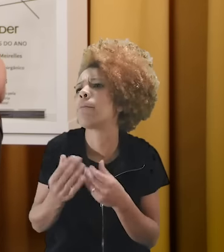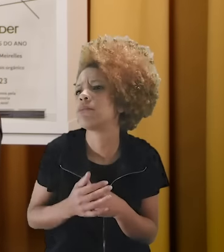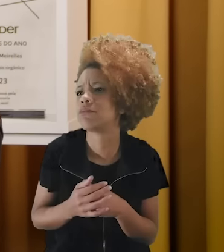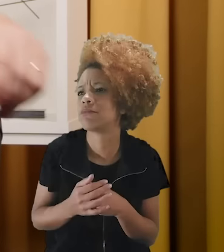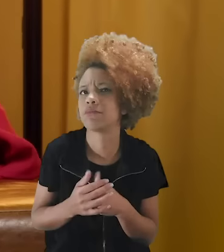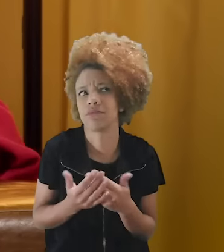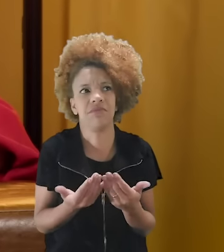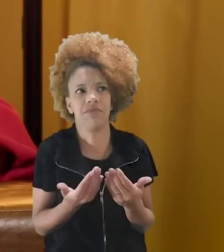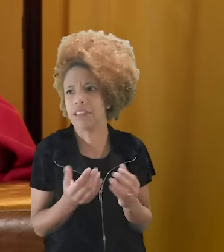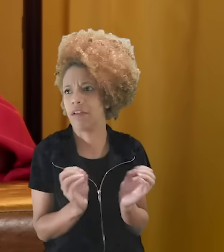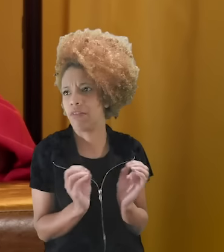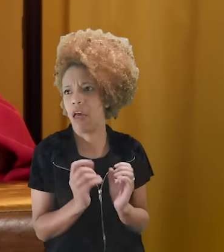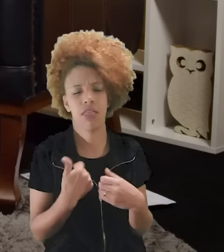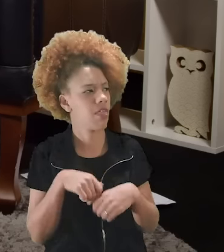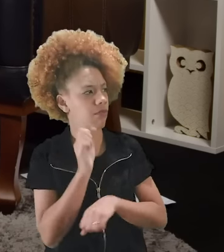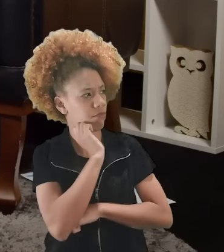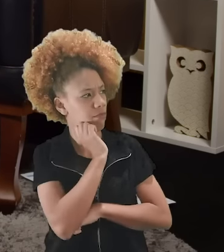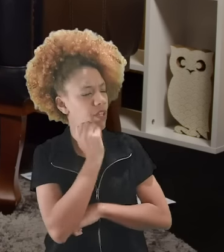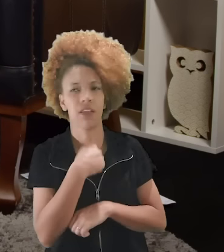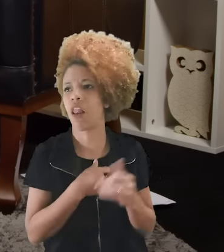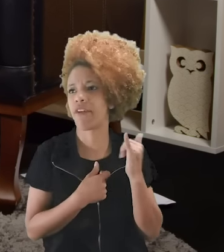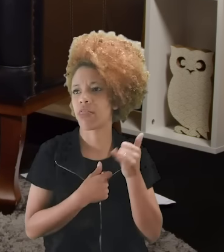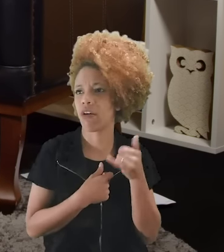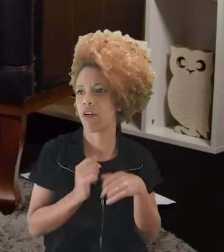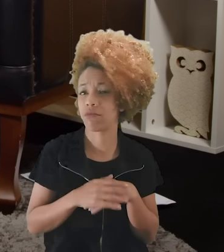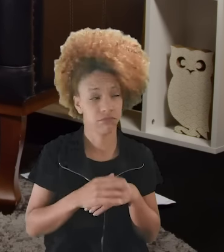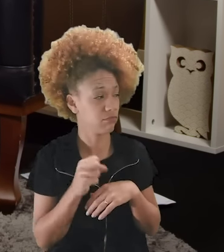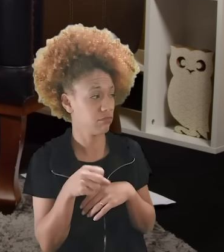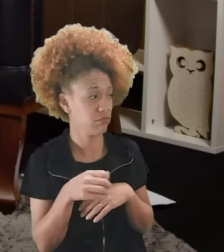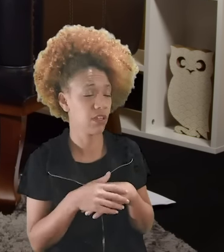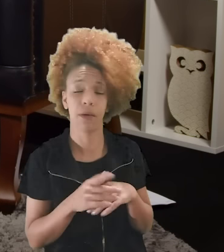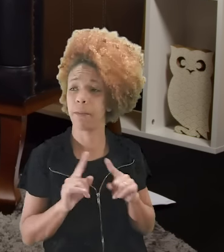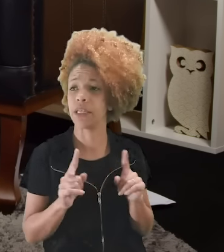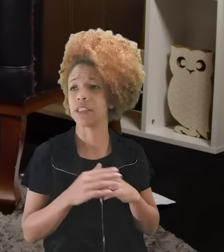Caraca mas assim sem nada parada que ela vai me narrar É pô numa situação que ela coloc cara mas